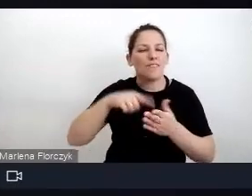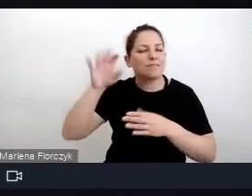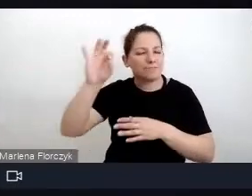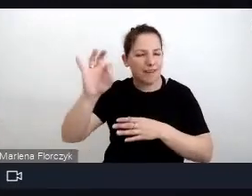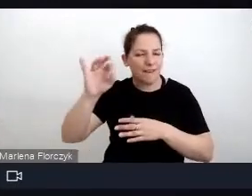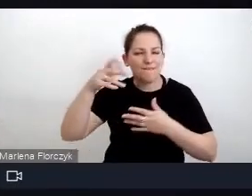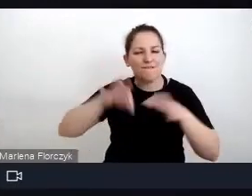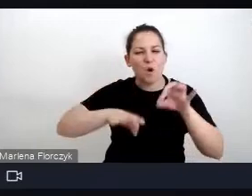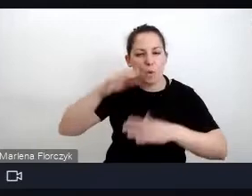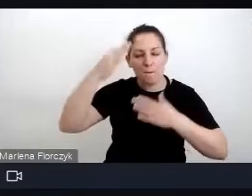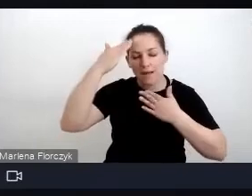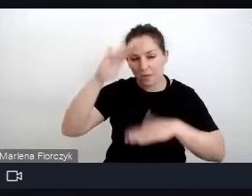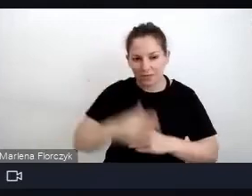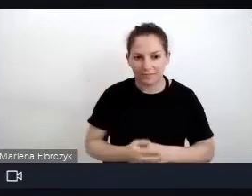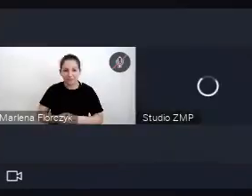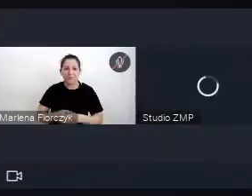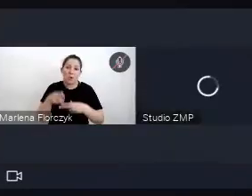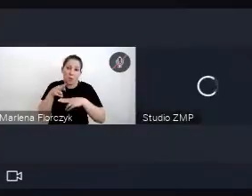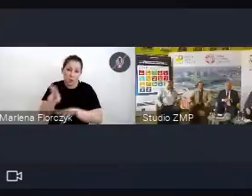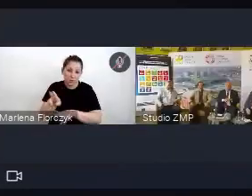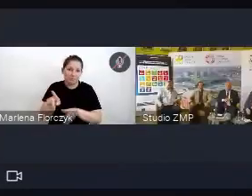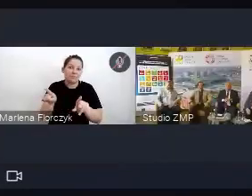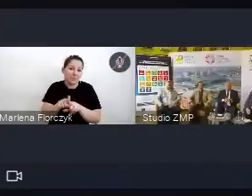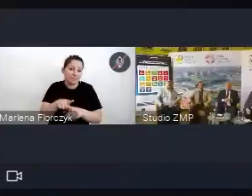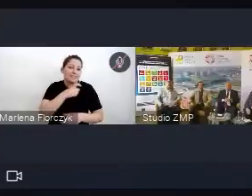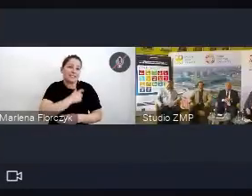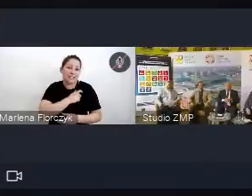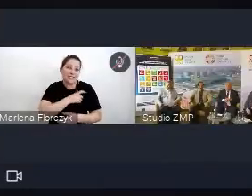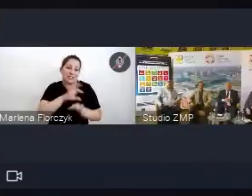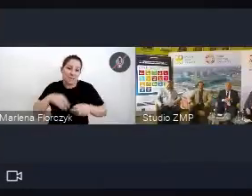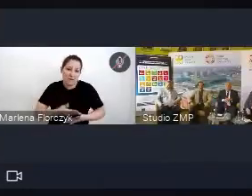do udziału w którym serdecznie państwa zapraszam.